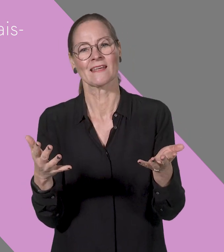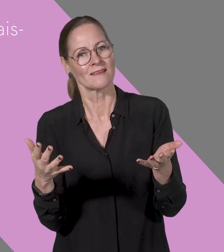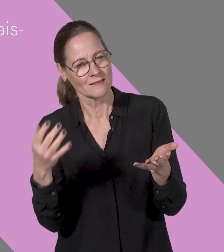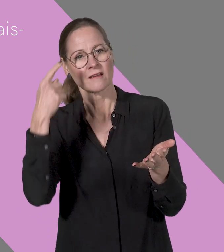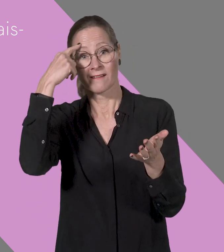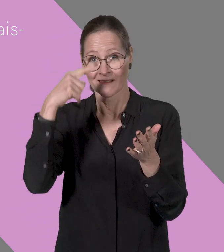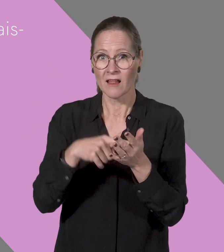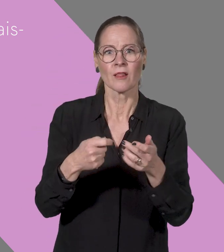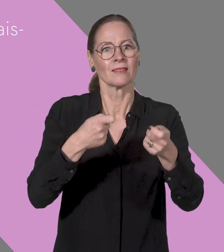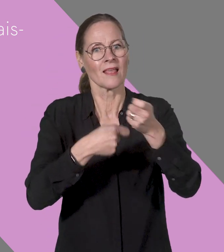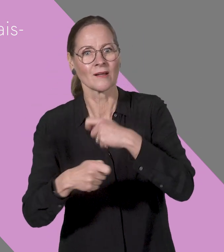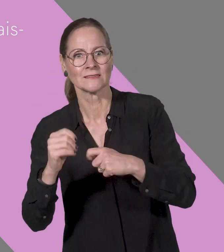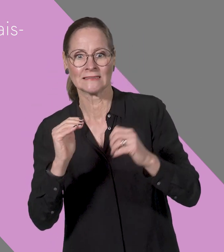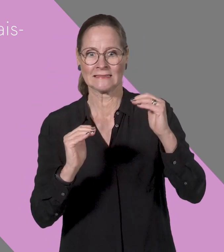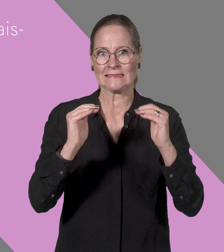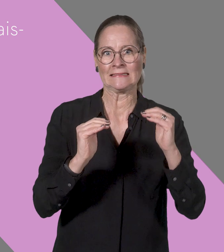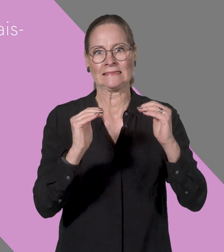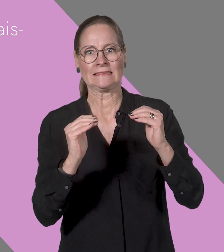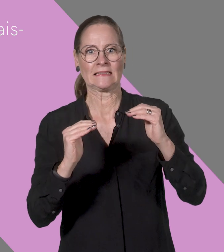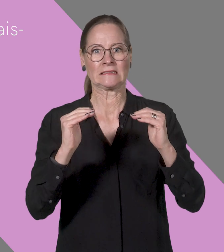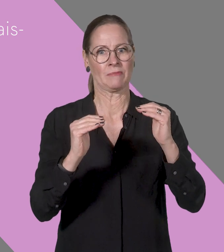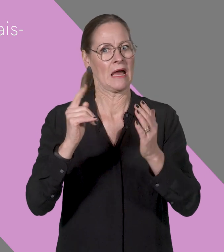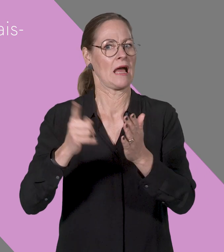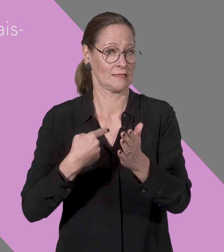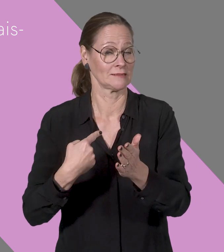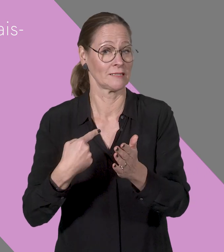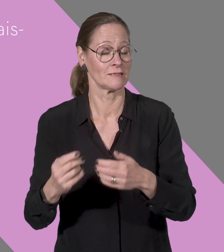mikä tuo haasteita talouden tasapainottamiseen.